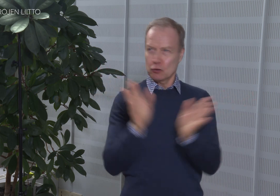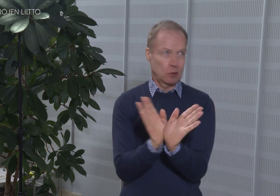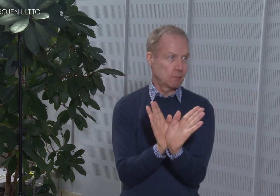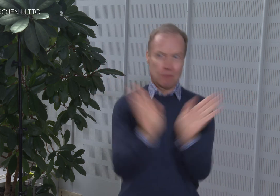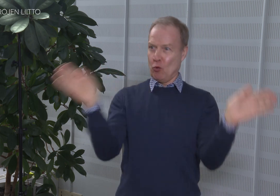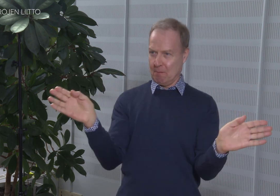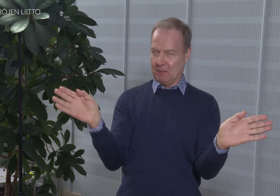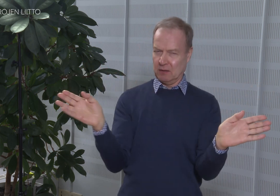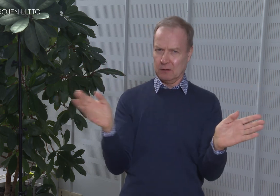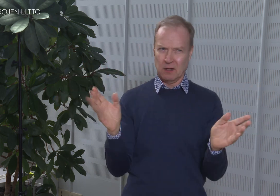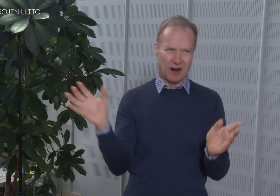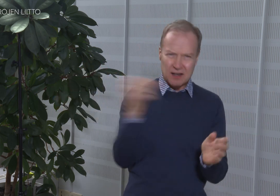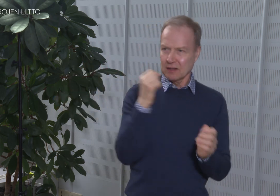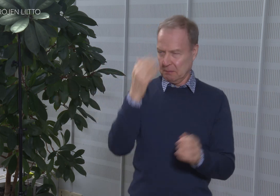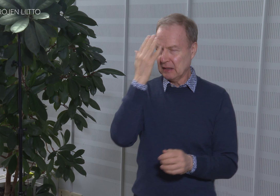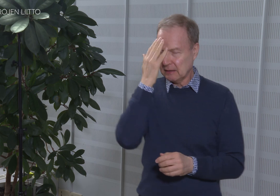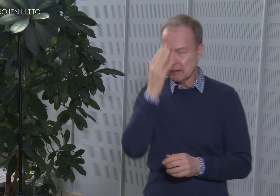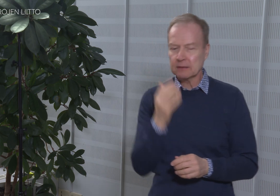että myös yhteisöämme.